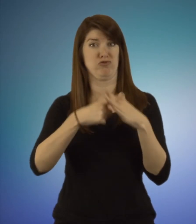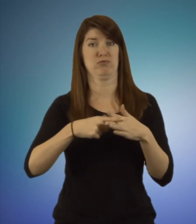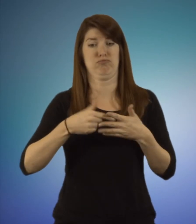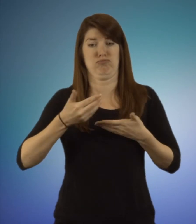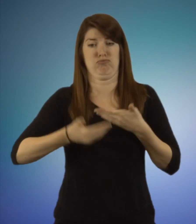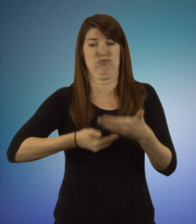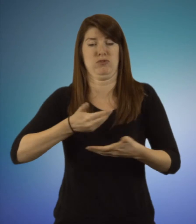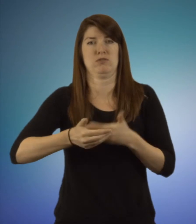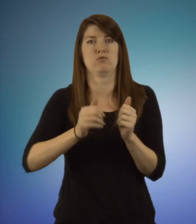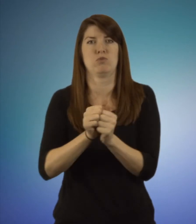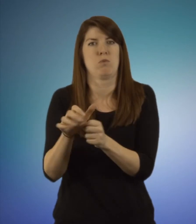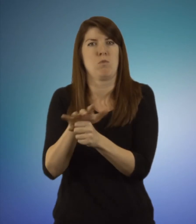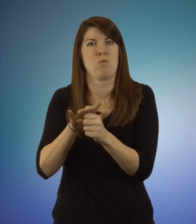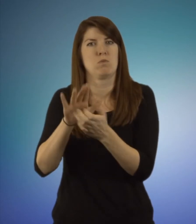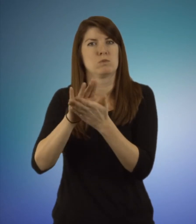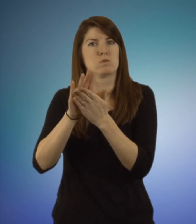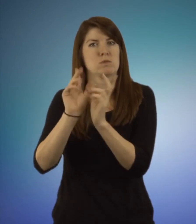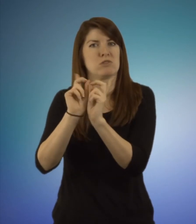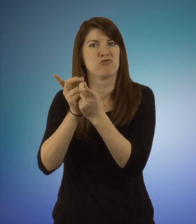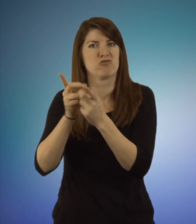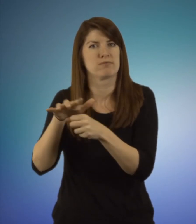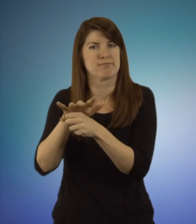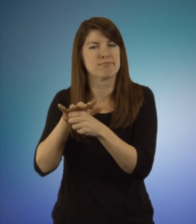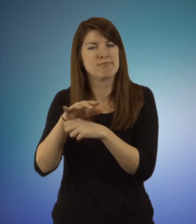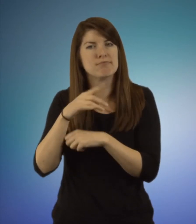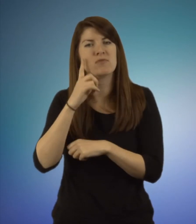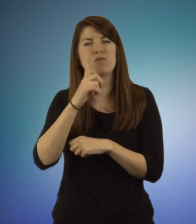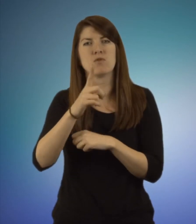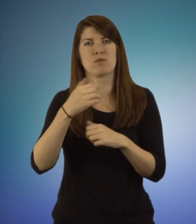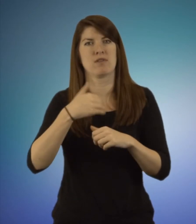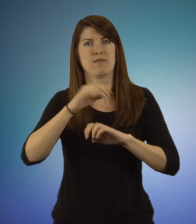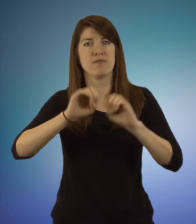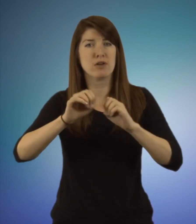redactar el documento del IEP para cuando el niño cumpla 3 años.